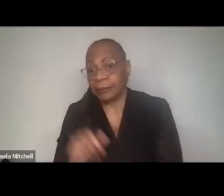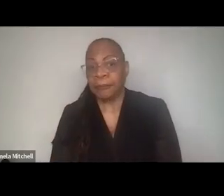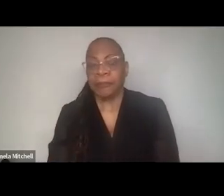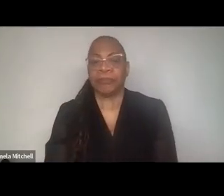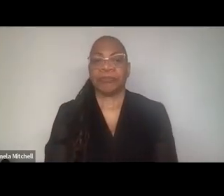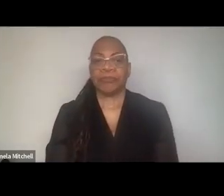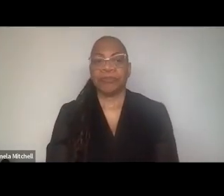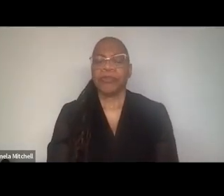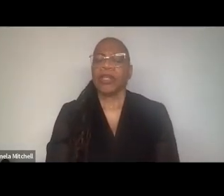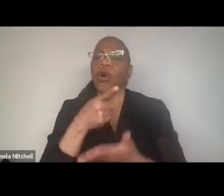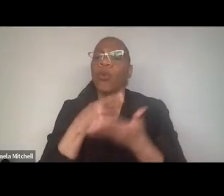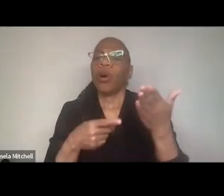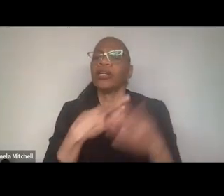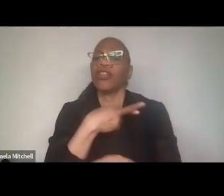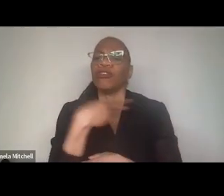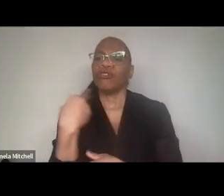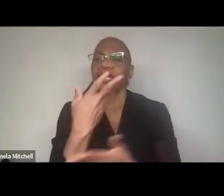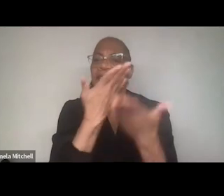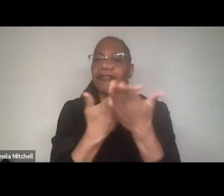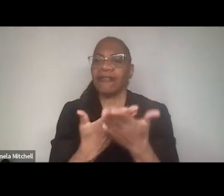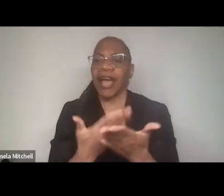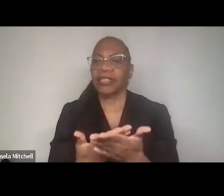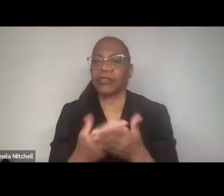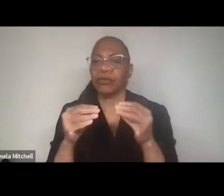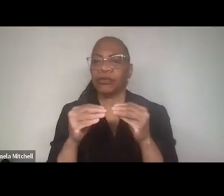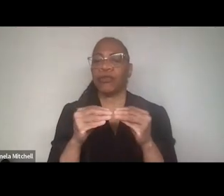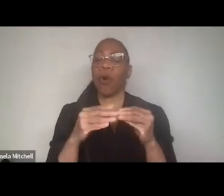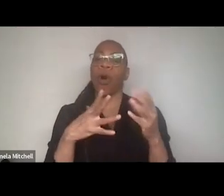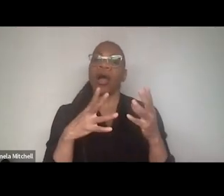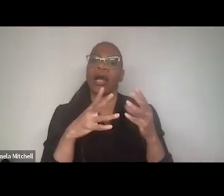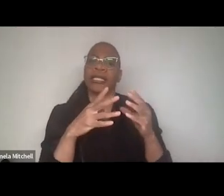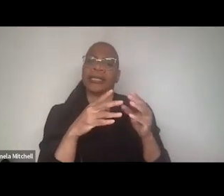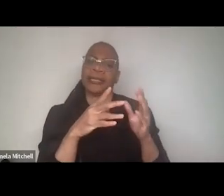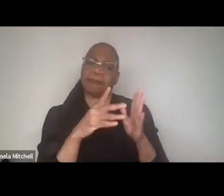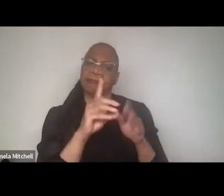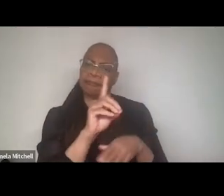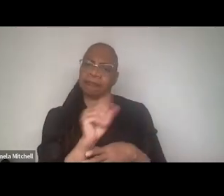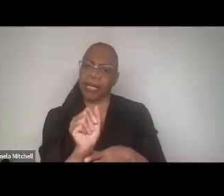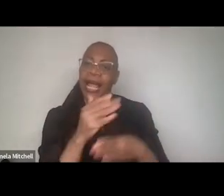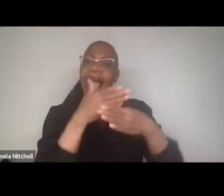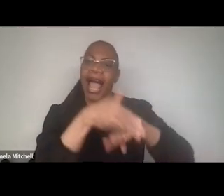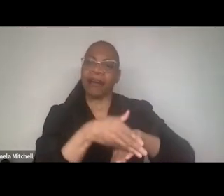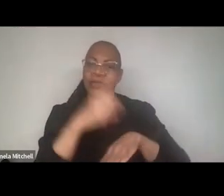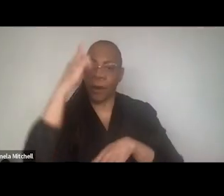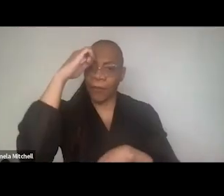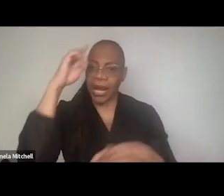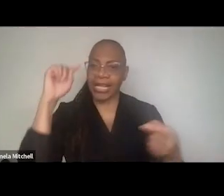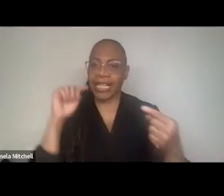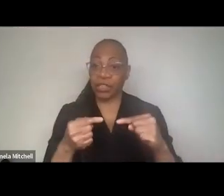Entonces, ¿cuáles son los factores de riesgo para una mayor discapacidad después de una lesión cerebral? Hemos hablado un poco sobre algunos de estos, pero algunas de las cosas que quiero destacar